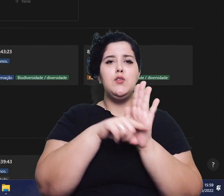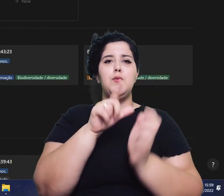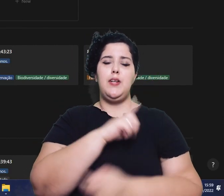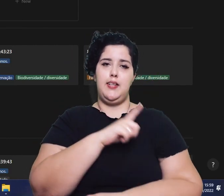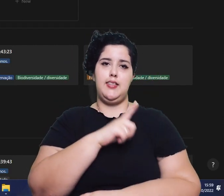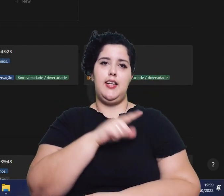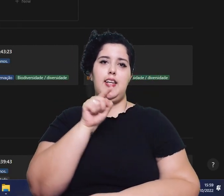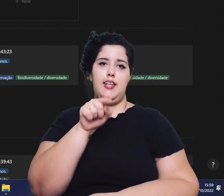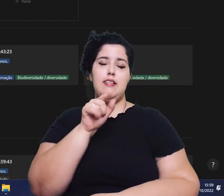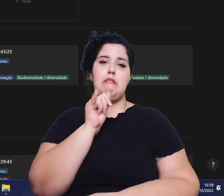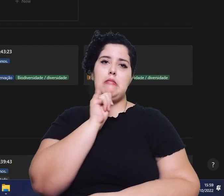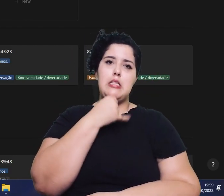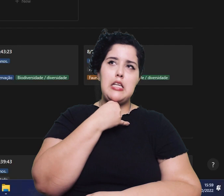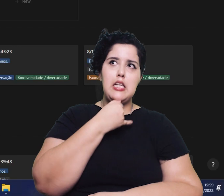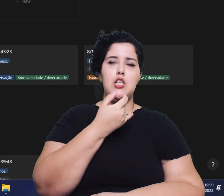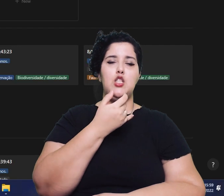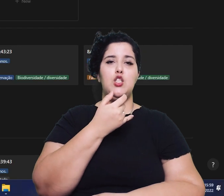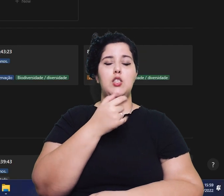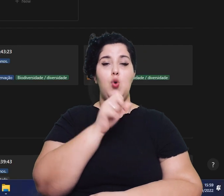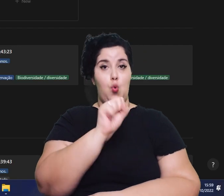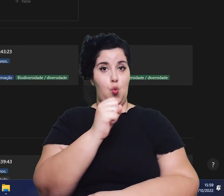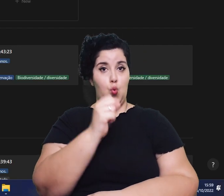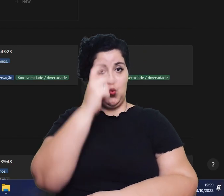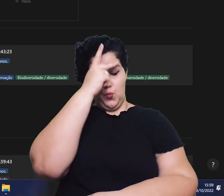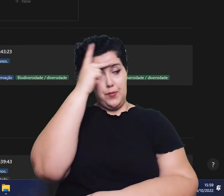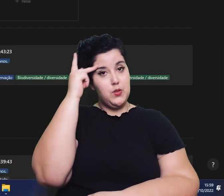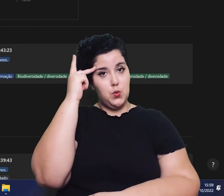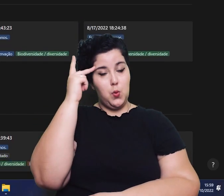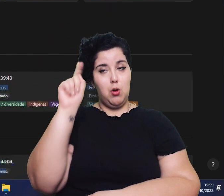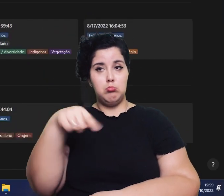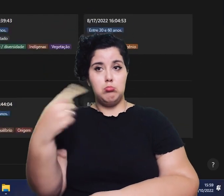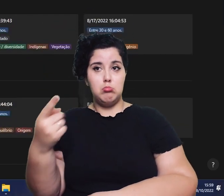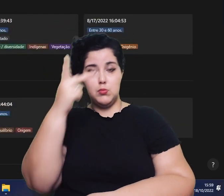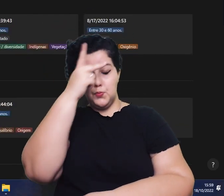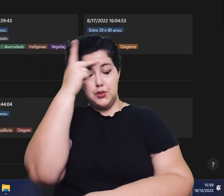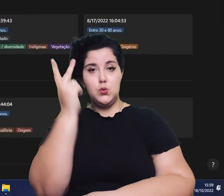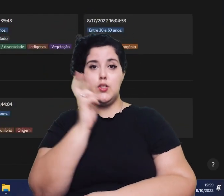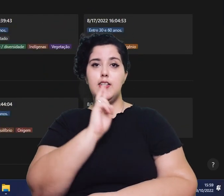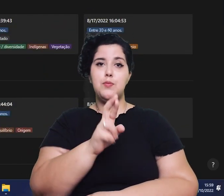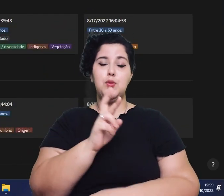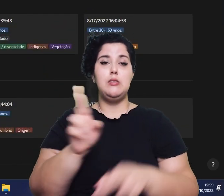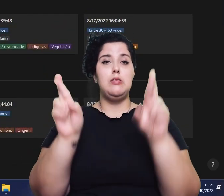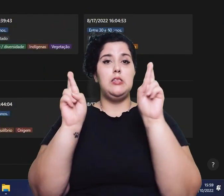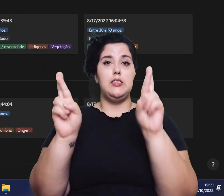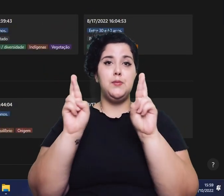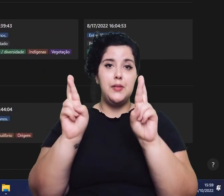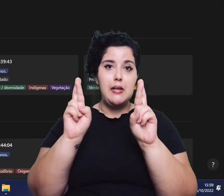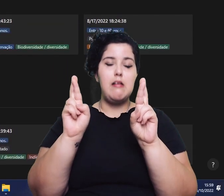por exemplo, o mais citado foi tristeza, oito pessoas e logo em seguida, esperança, depois orgulho e preocupação. Então